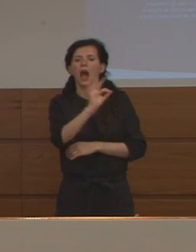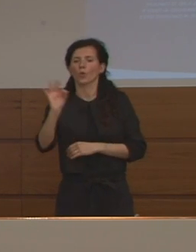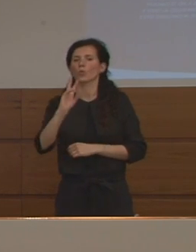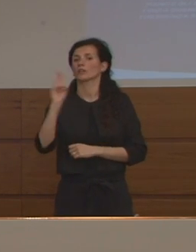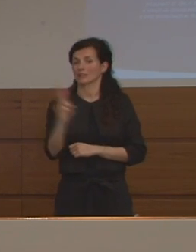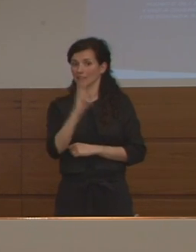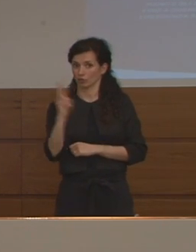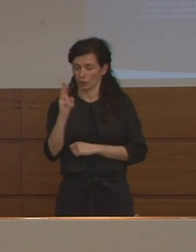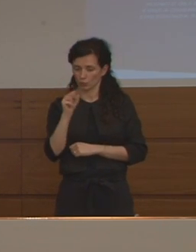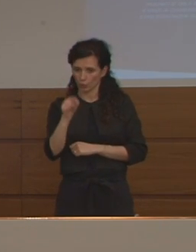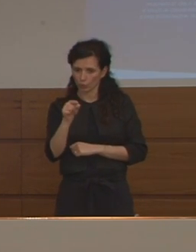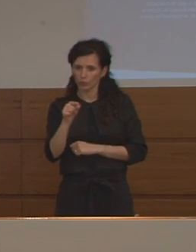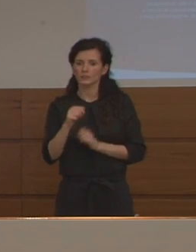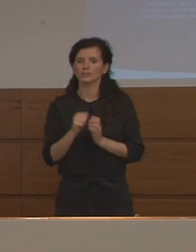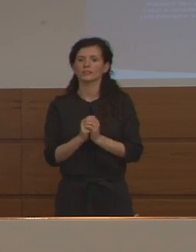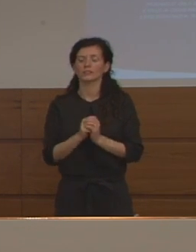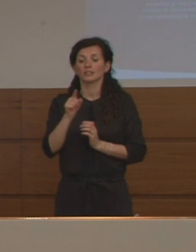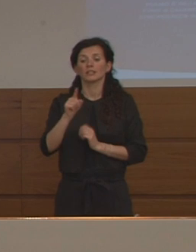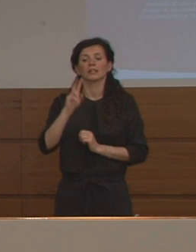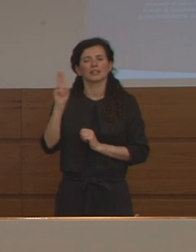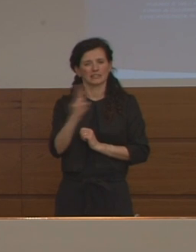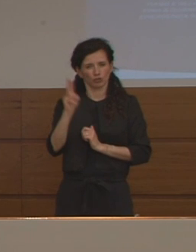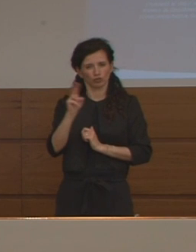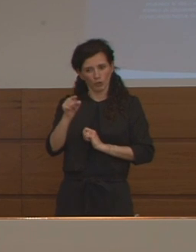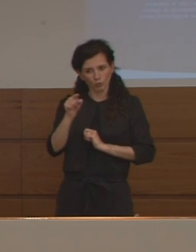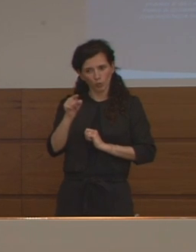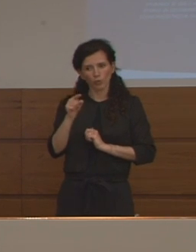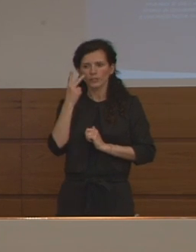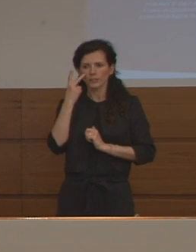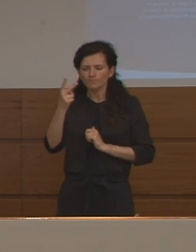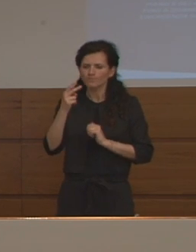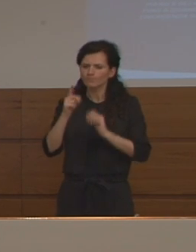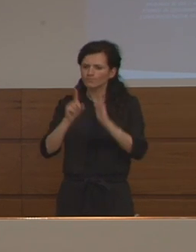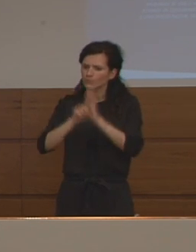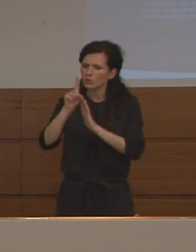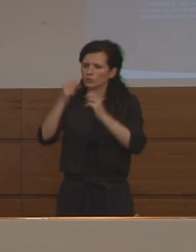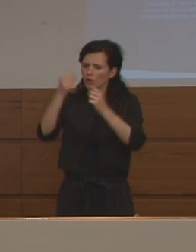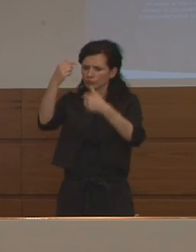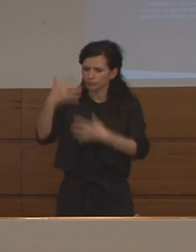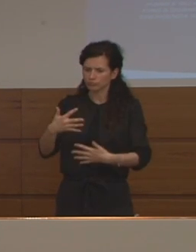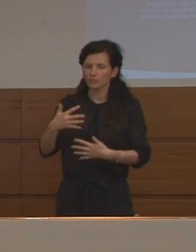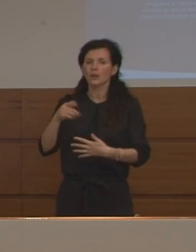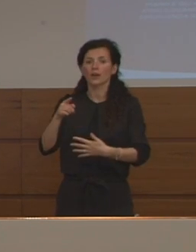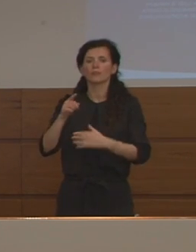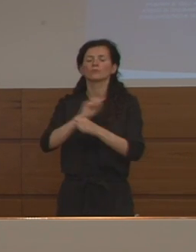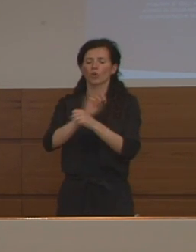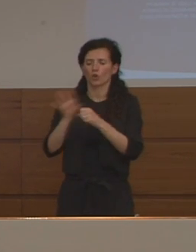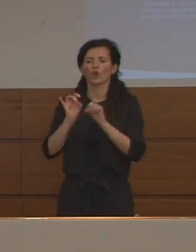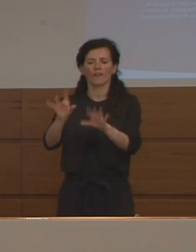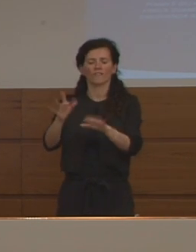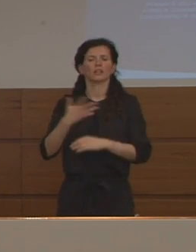catalogati, classificati, individuati come positivi, nel triste epilogo di